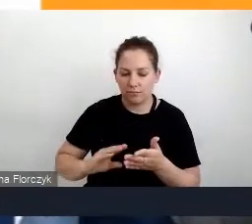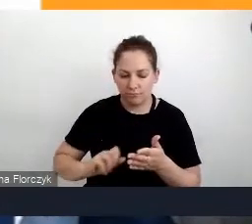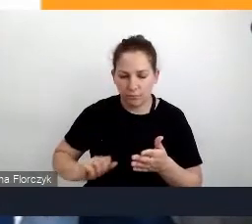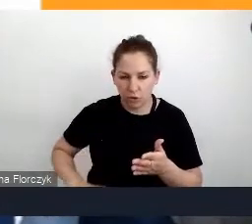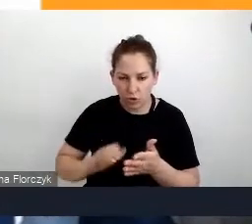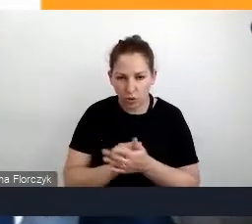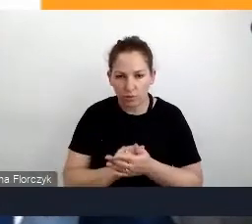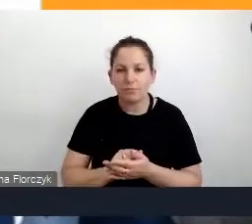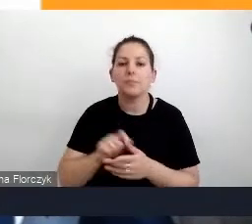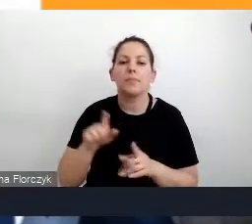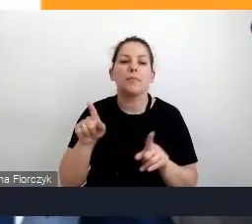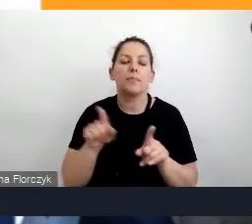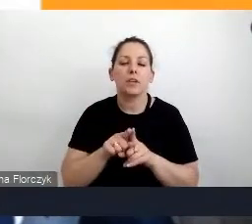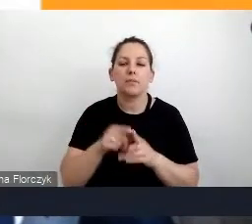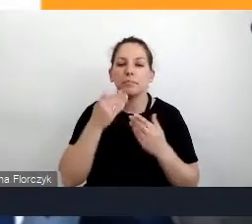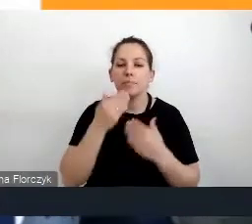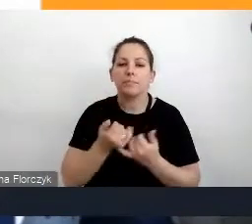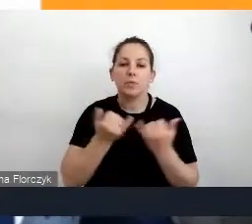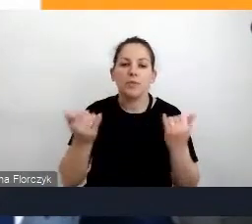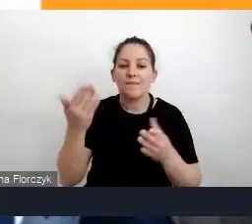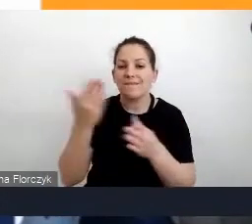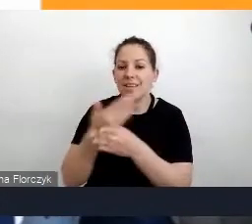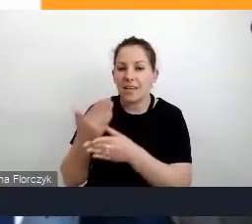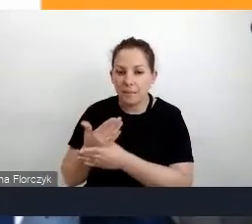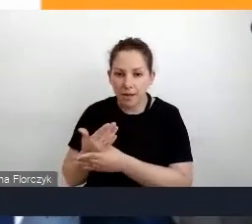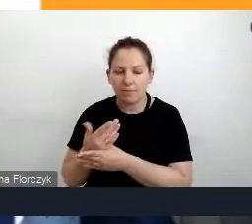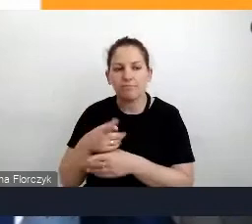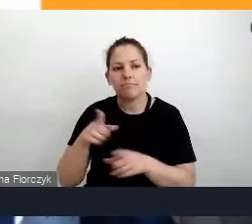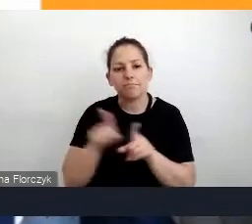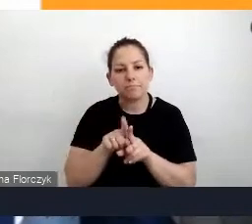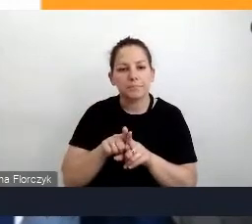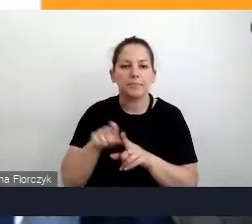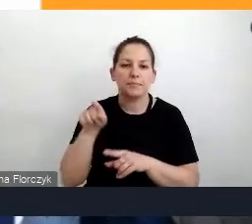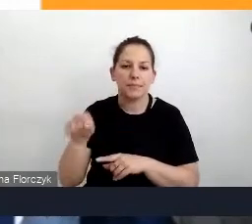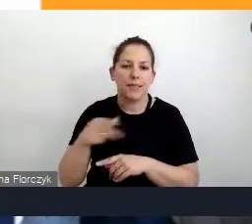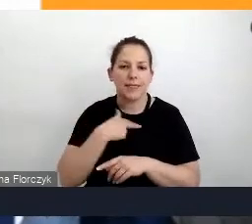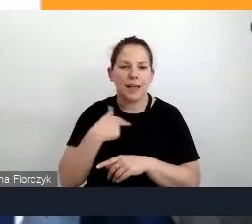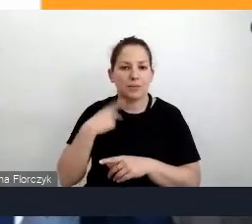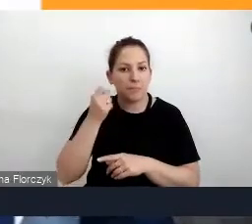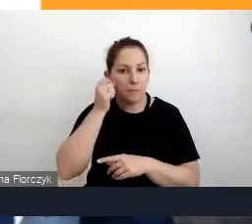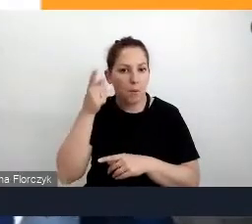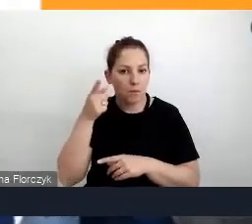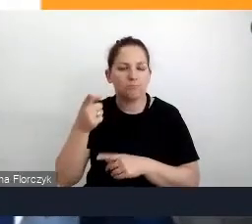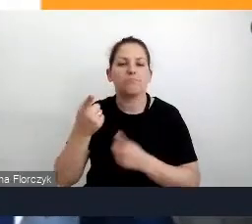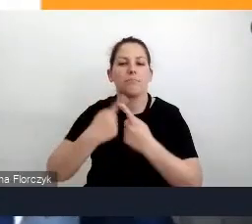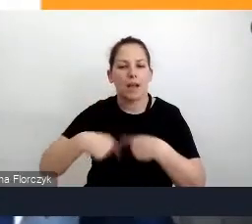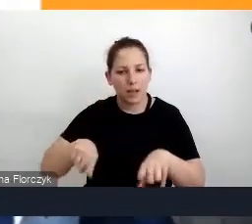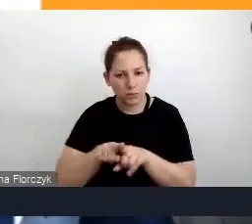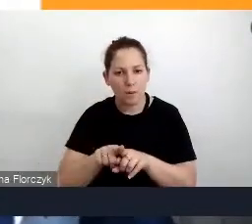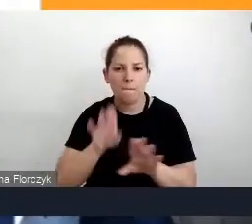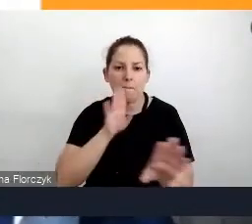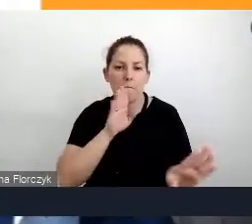jak również wielu przedsiębiorców idąc w ślad za naszą inicjatywą, realizuje podobne działania.